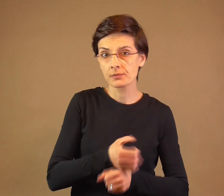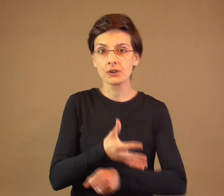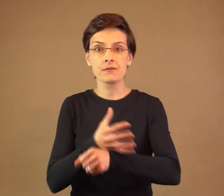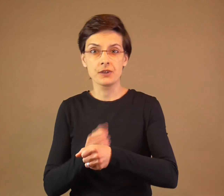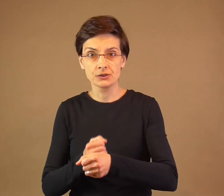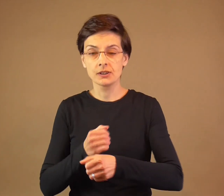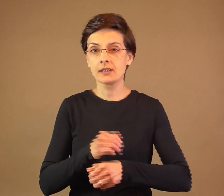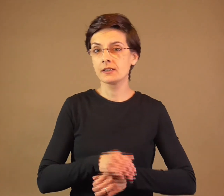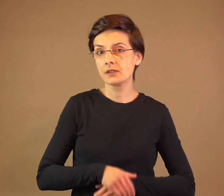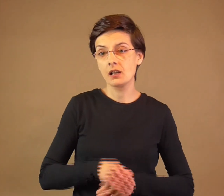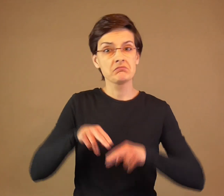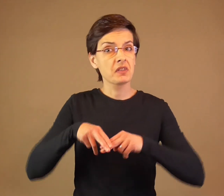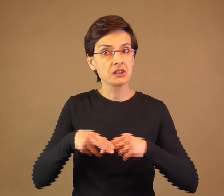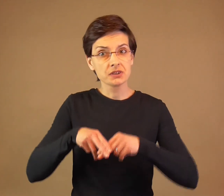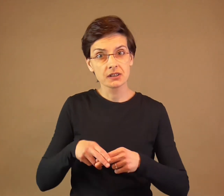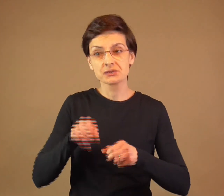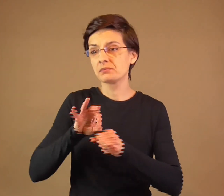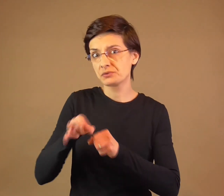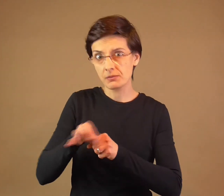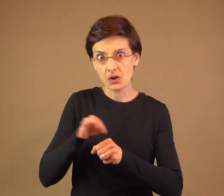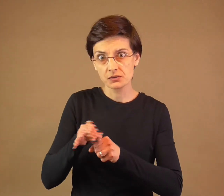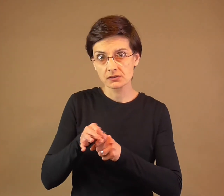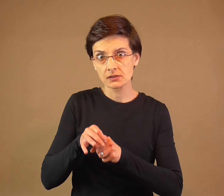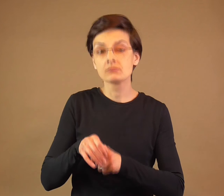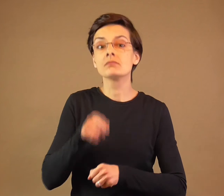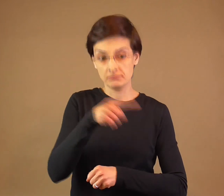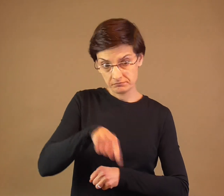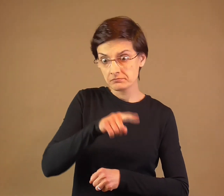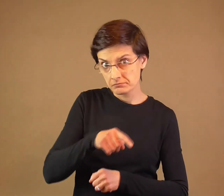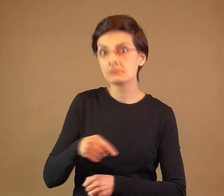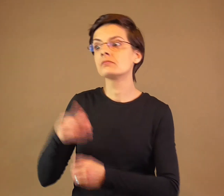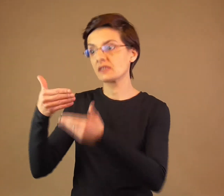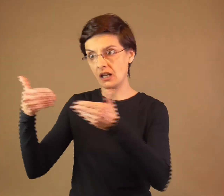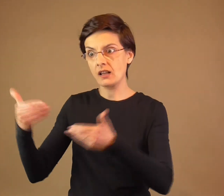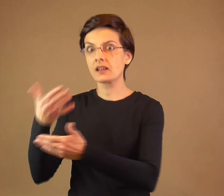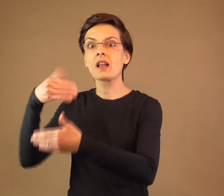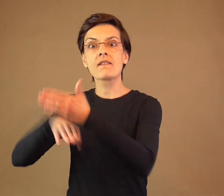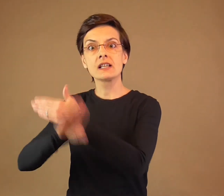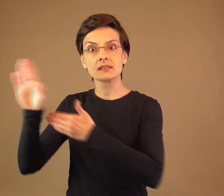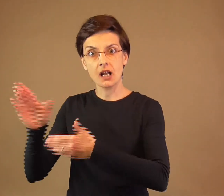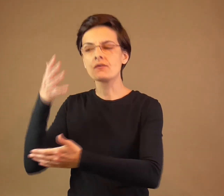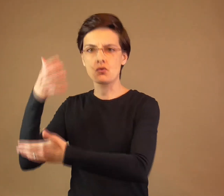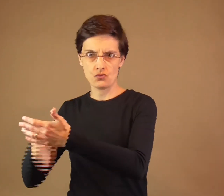miejsca do uwięzienia, narzędzia przemocy były wykorzystywane przez niego jako elementy scenografii.